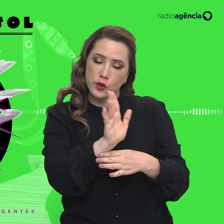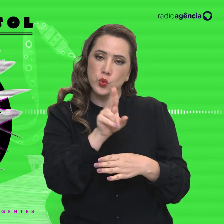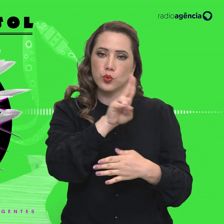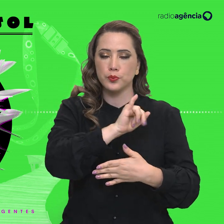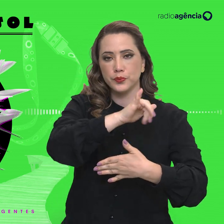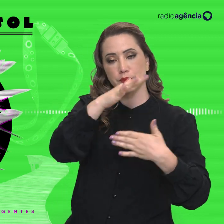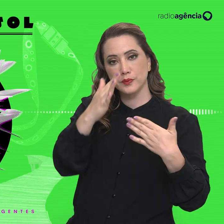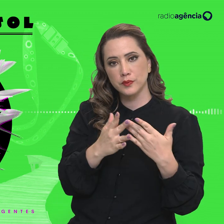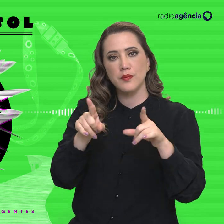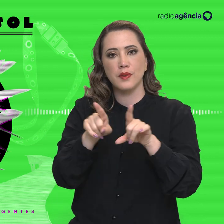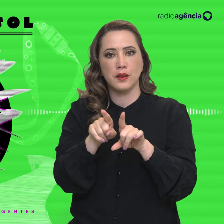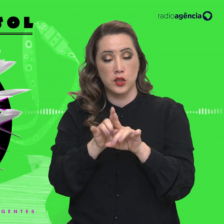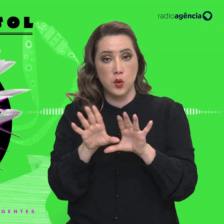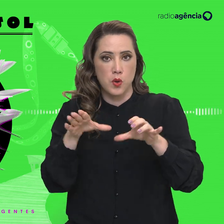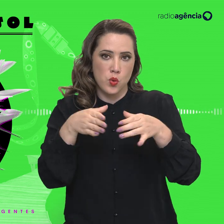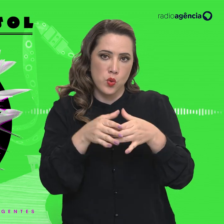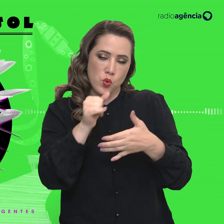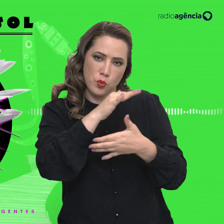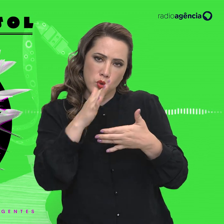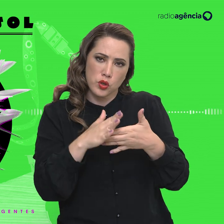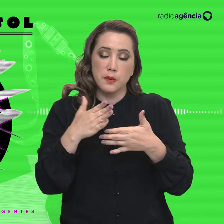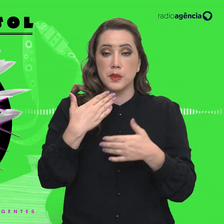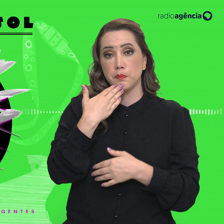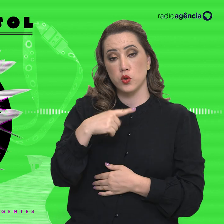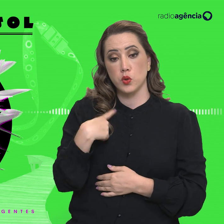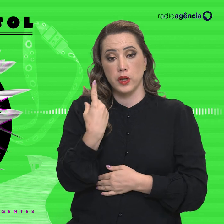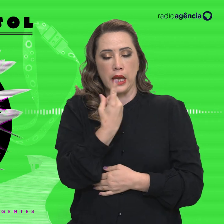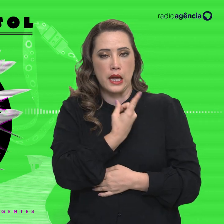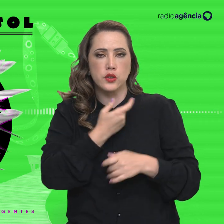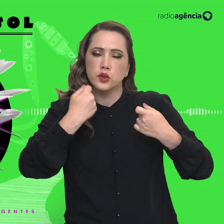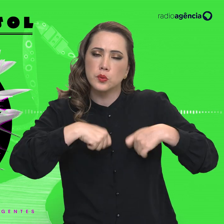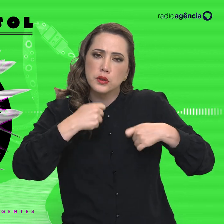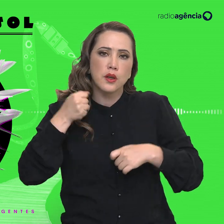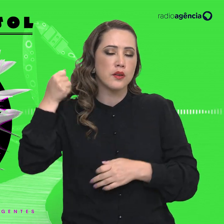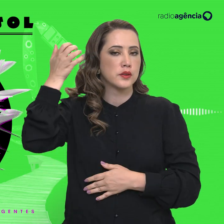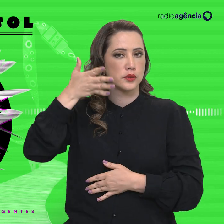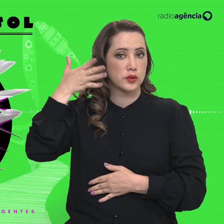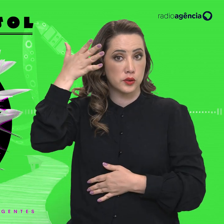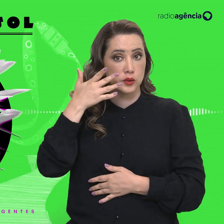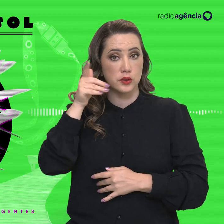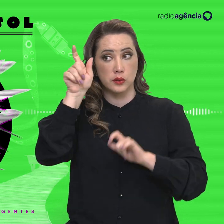[Marizete] Inclusive, a equipe de Libras sugeriu que a gente fizesse uma descrição dos apresentadores.